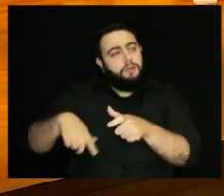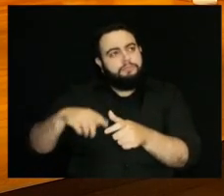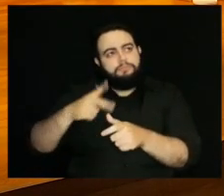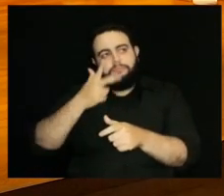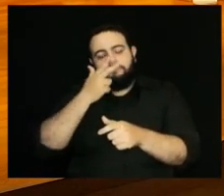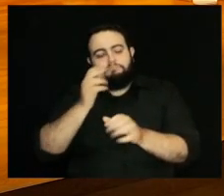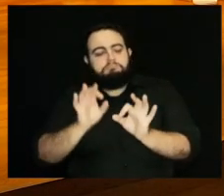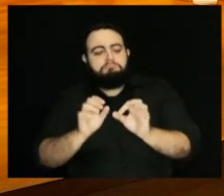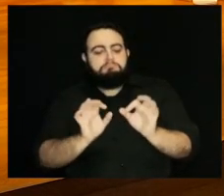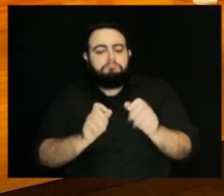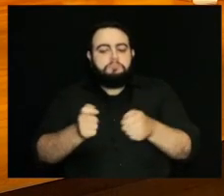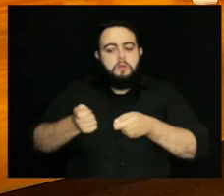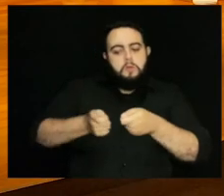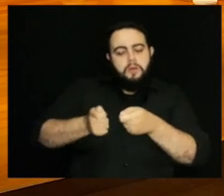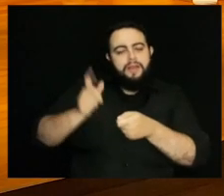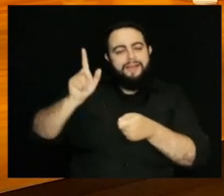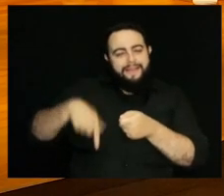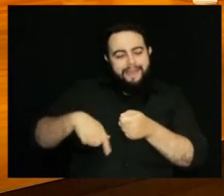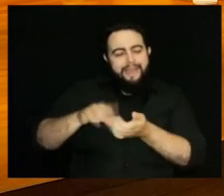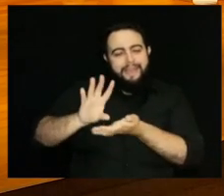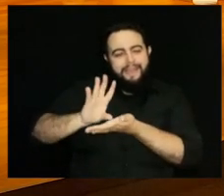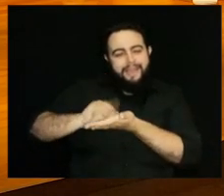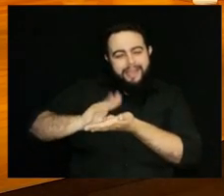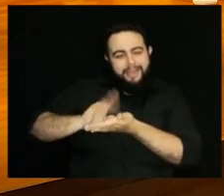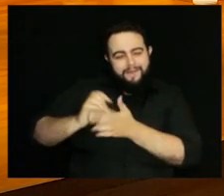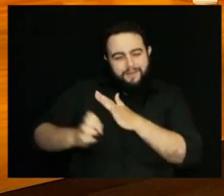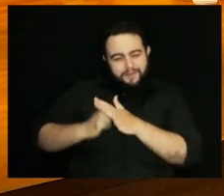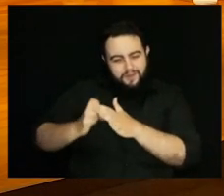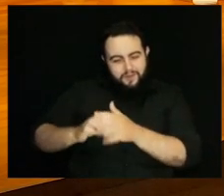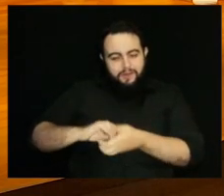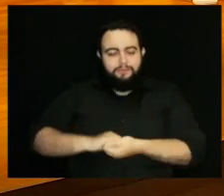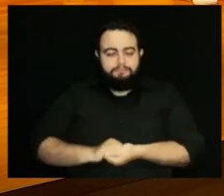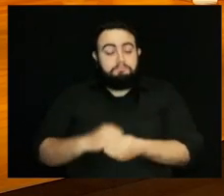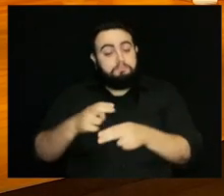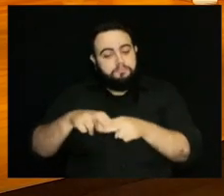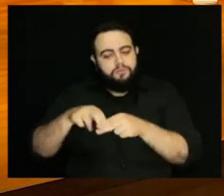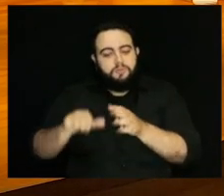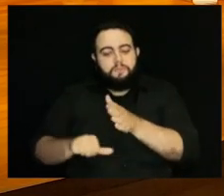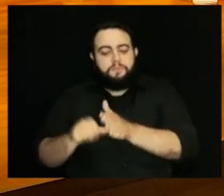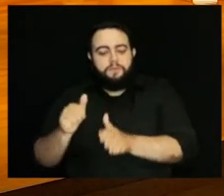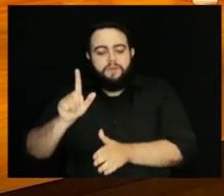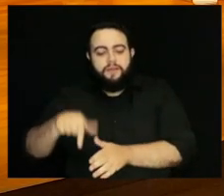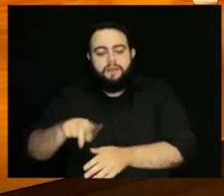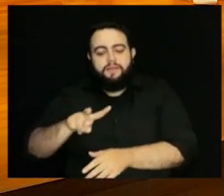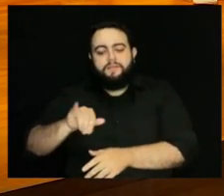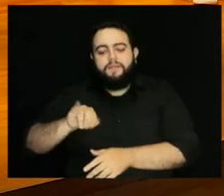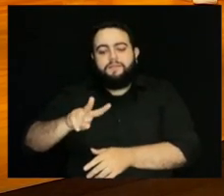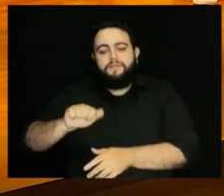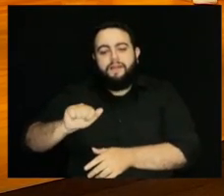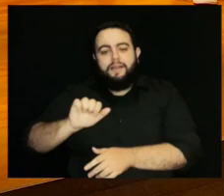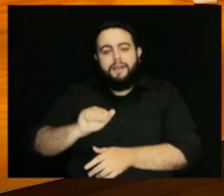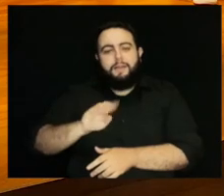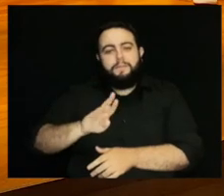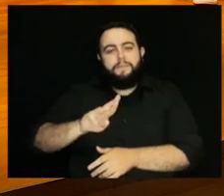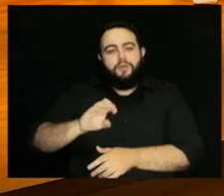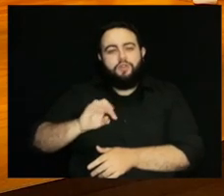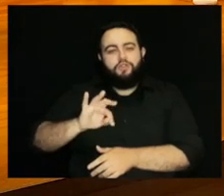uma rival da Celly Campello. Então o primeiro se chama Viva Brotolândia e a contracapa diz Elis